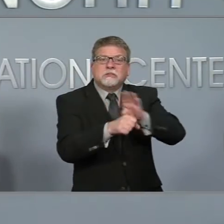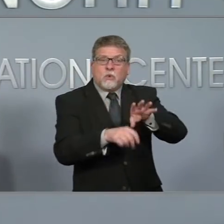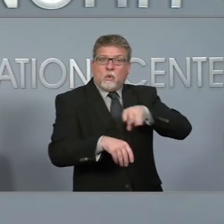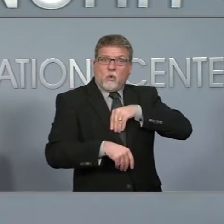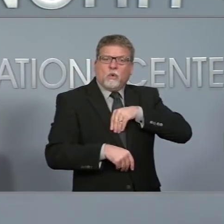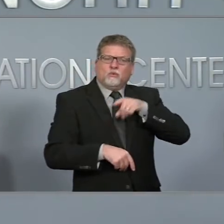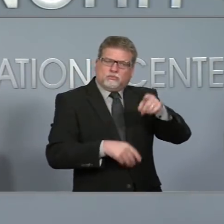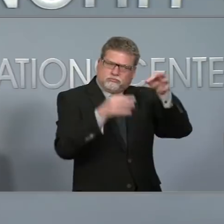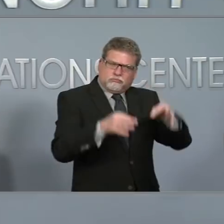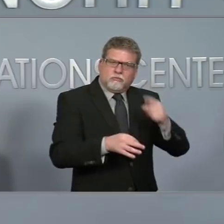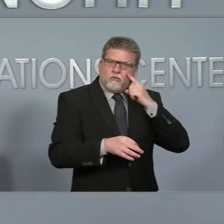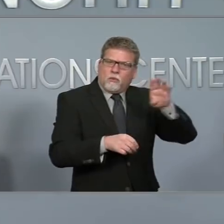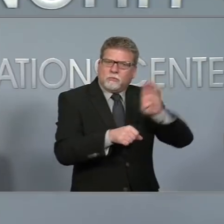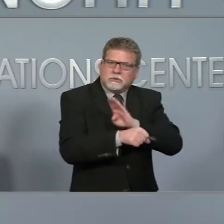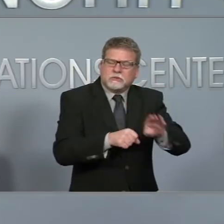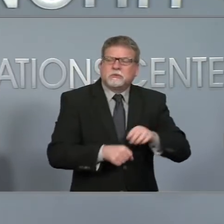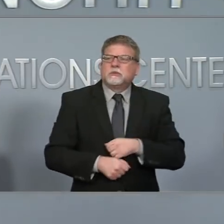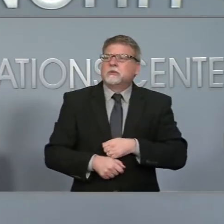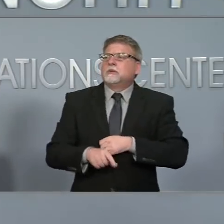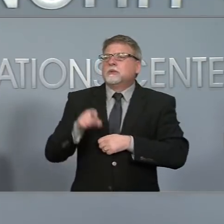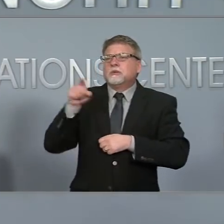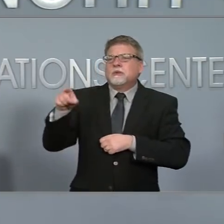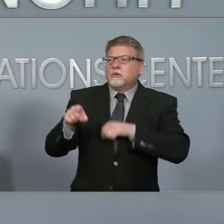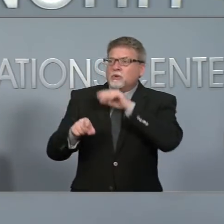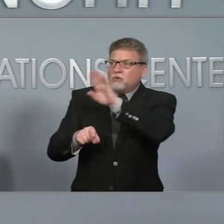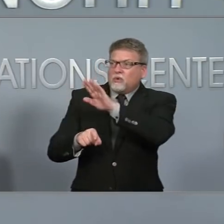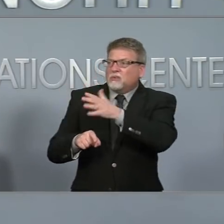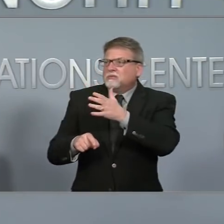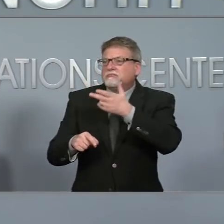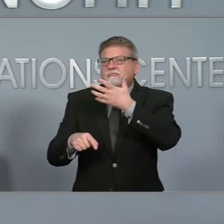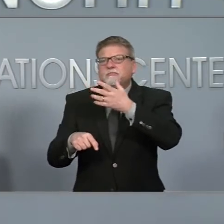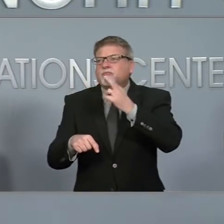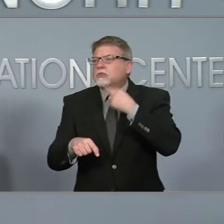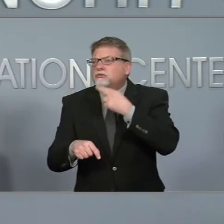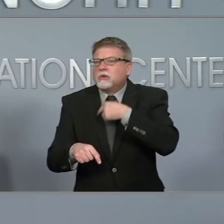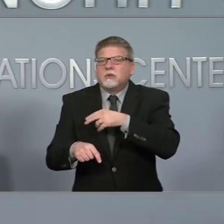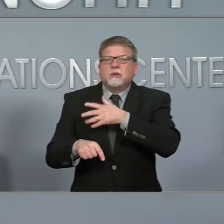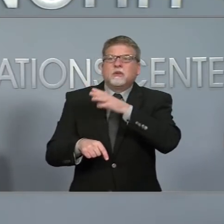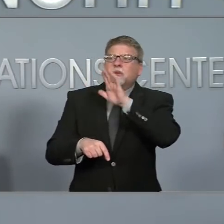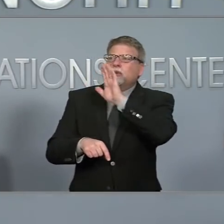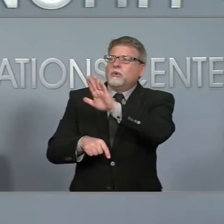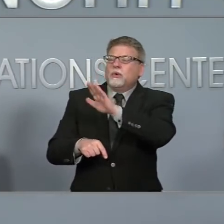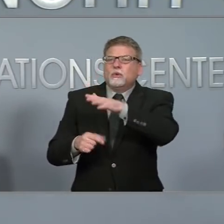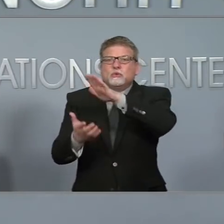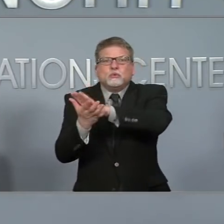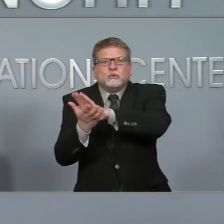Y las cifras más recientes de covid diecinueve, las personas